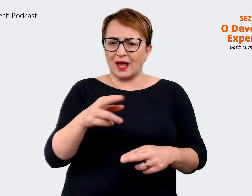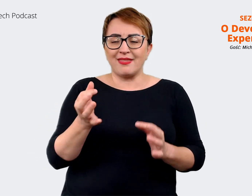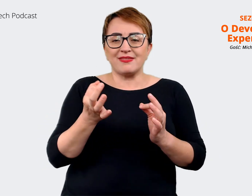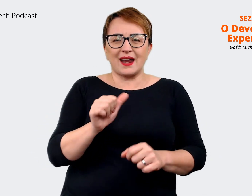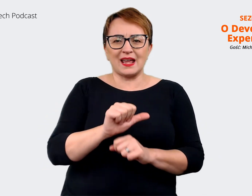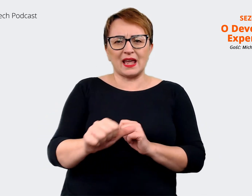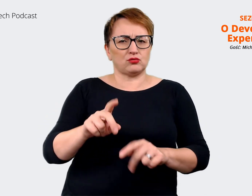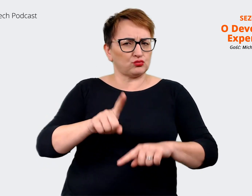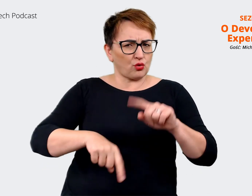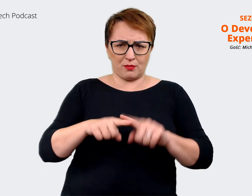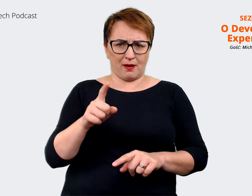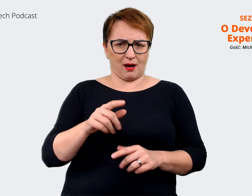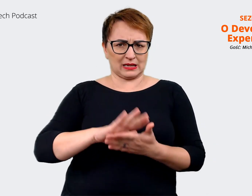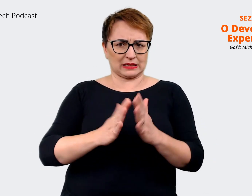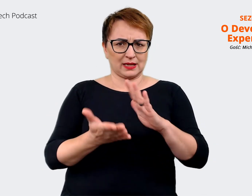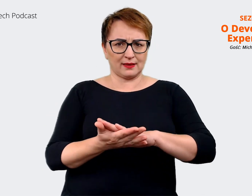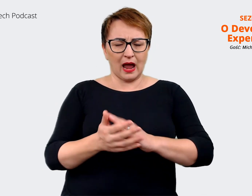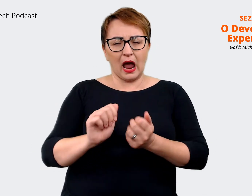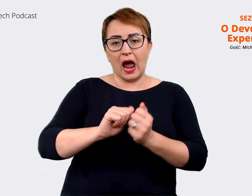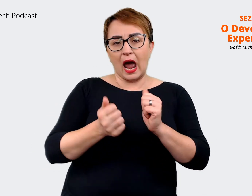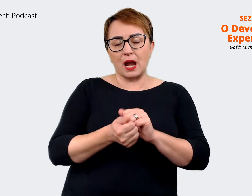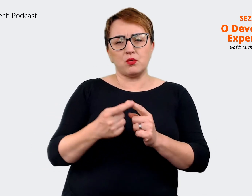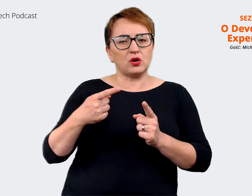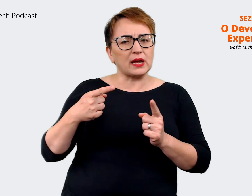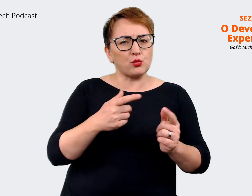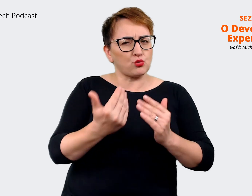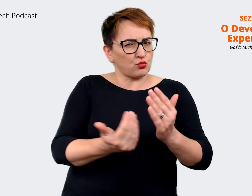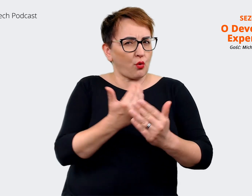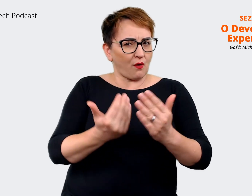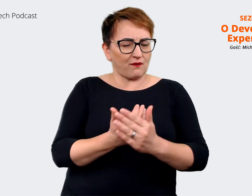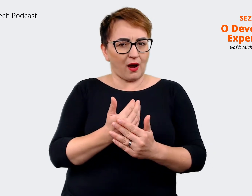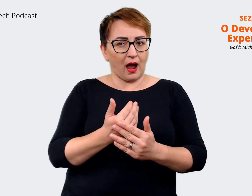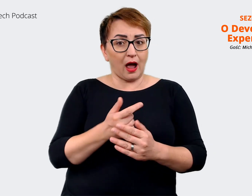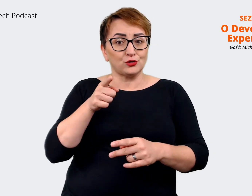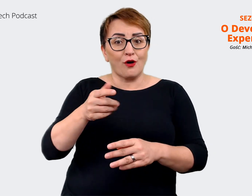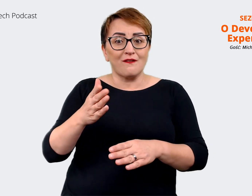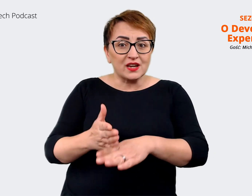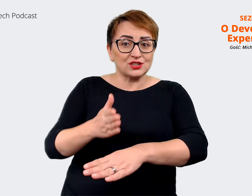które teraz na przykład są standardami rynkowymi albo są jakimiś trendami na rynku, zanim tak